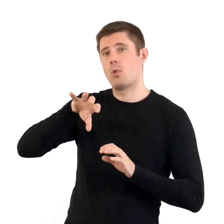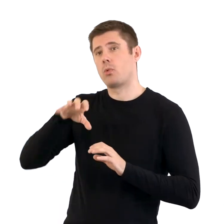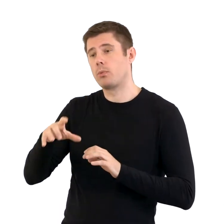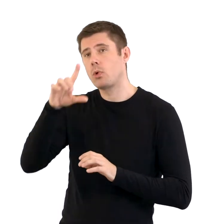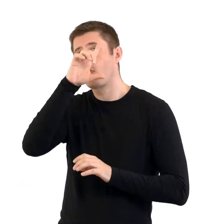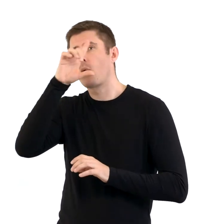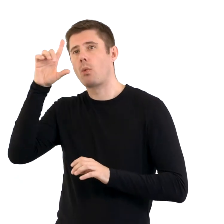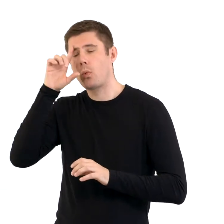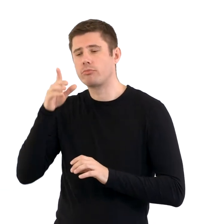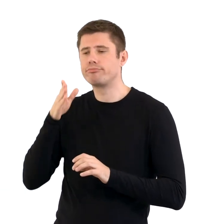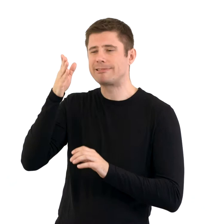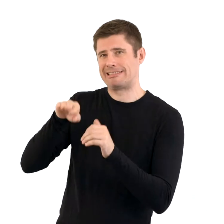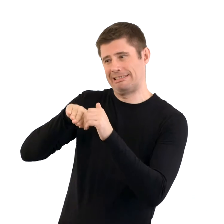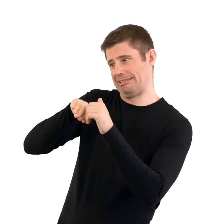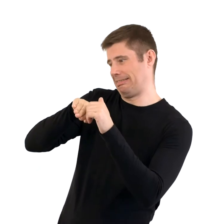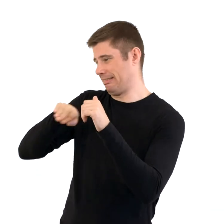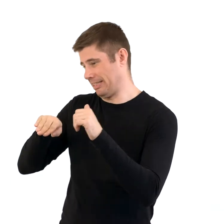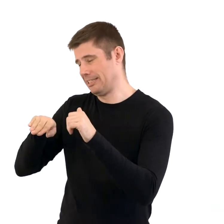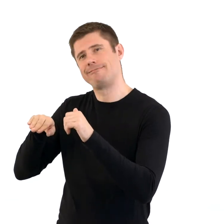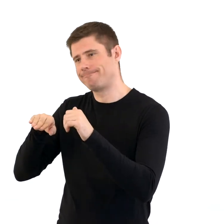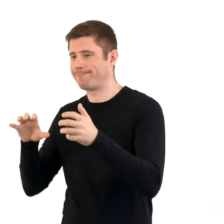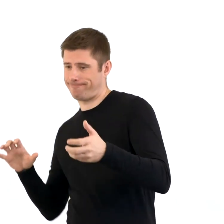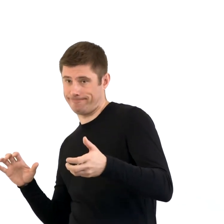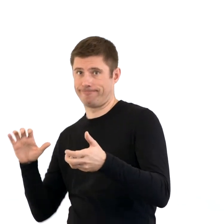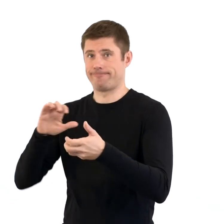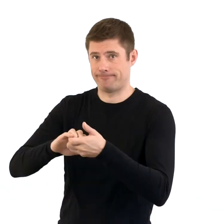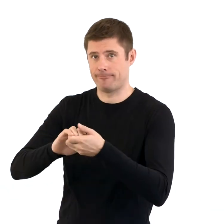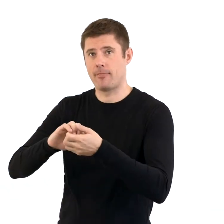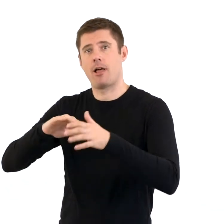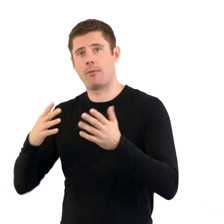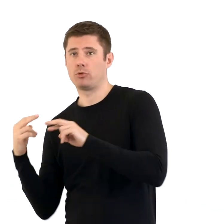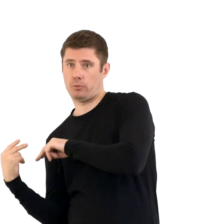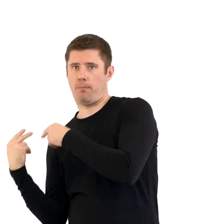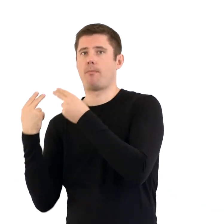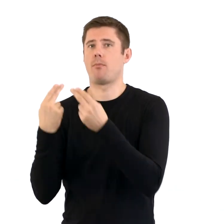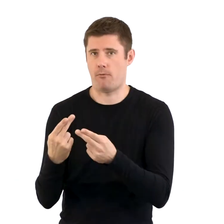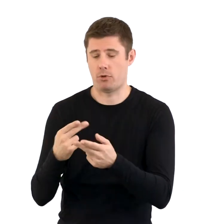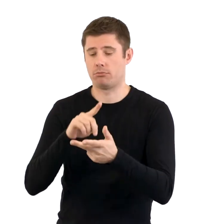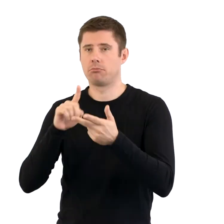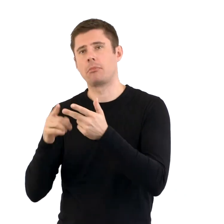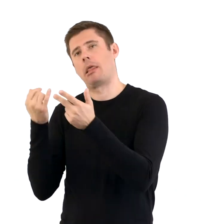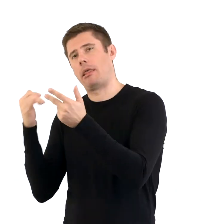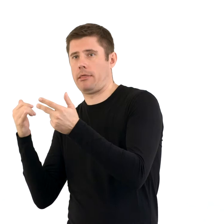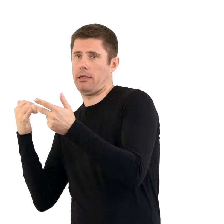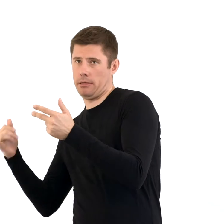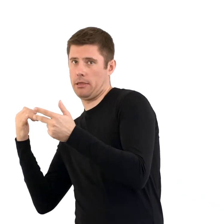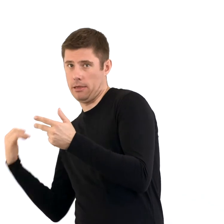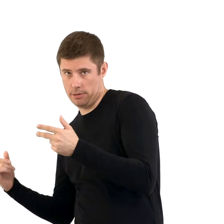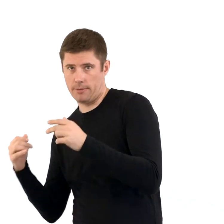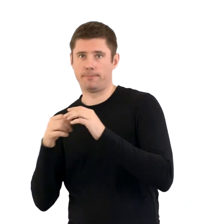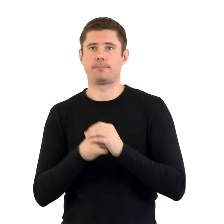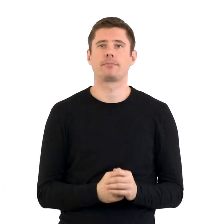integracji i reintegracji zawodowej i społecznej osób zagrożonych wykluczeniem społecznym